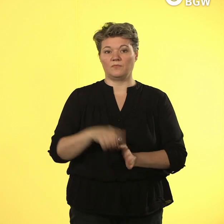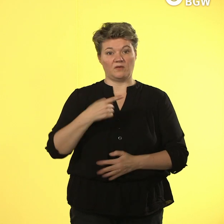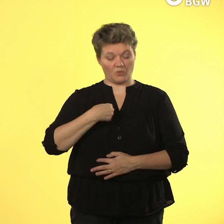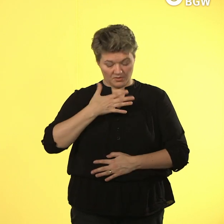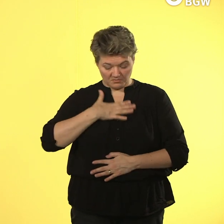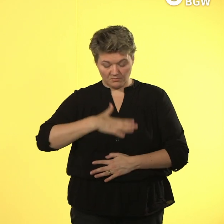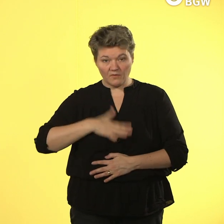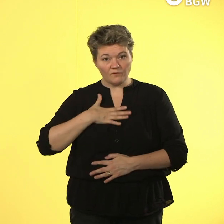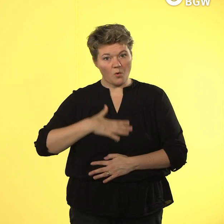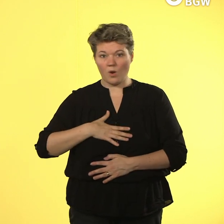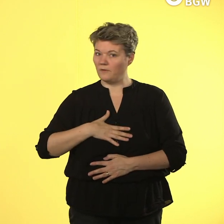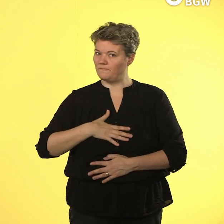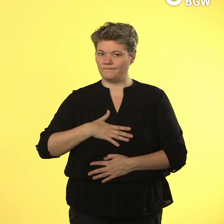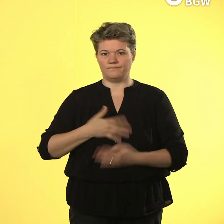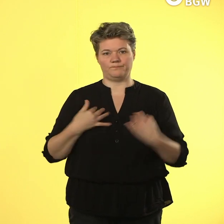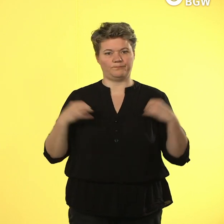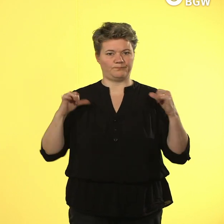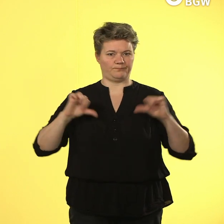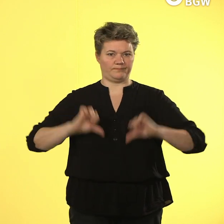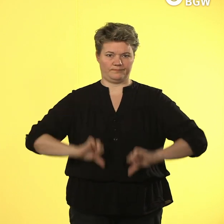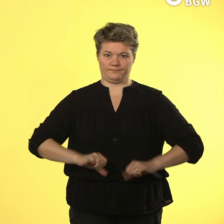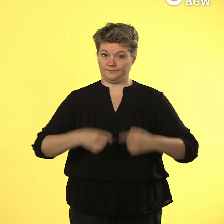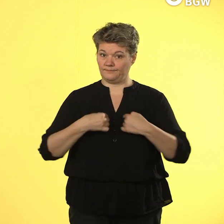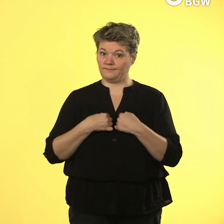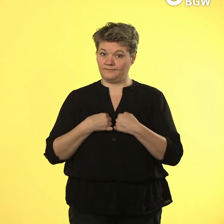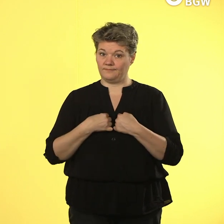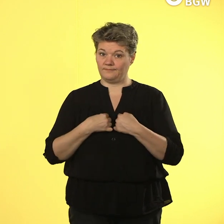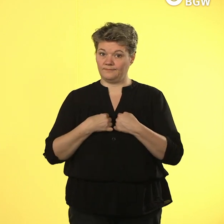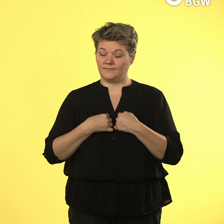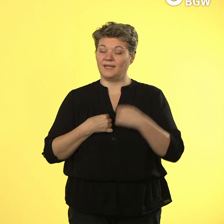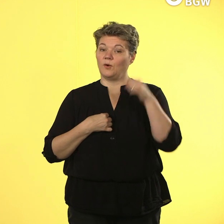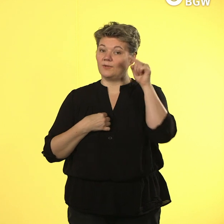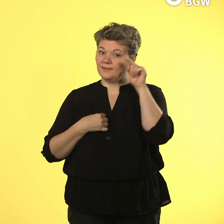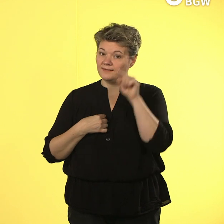Und dazu lade ich Sie ein, dass wir diese Technik nutzen. Wir kommen später zu Ihnen als Team.